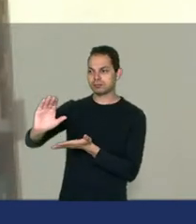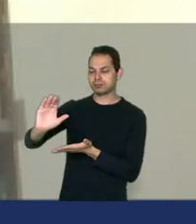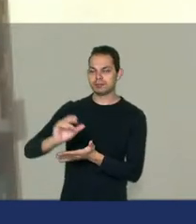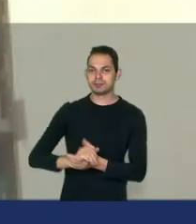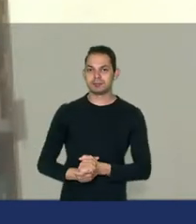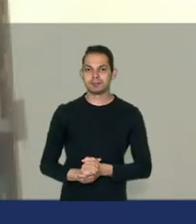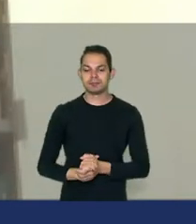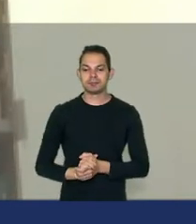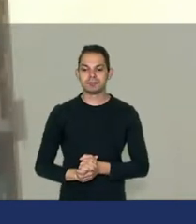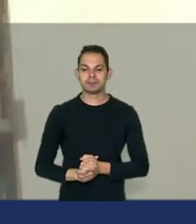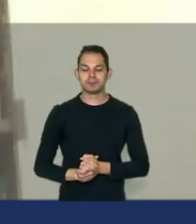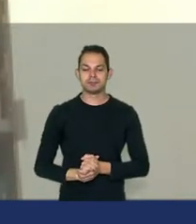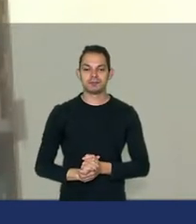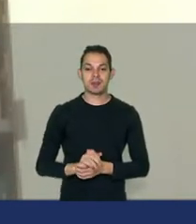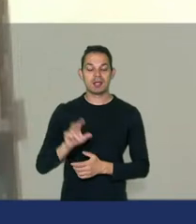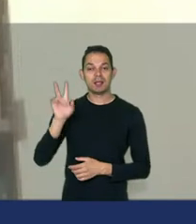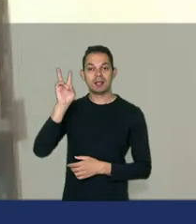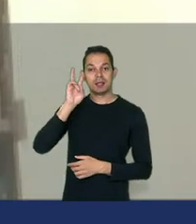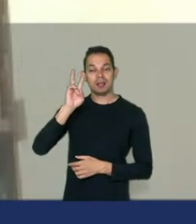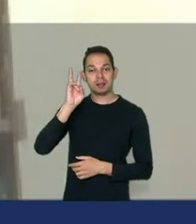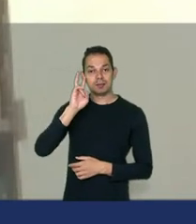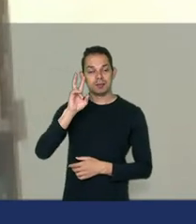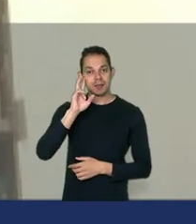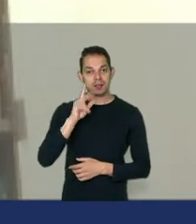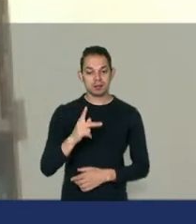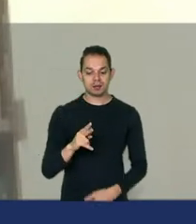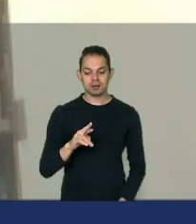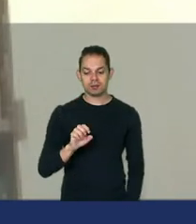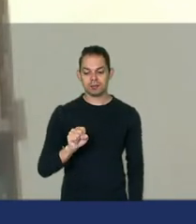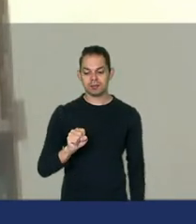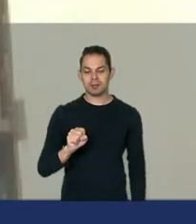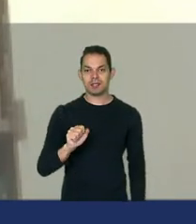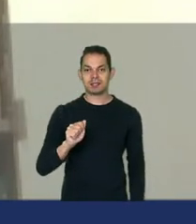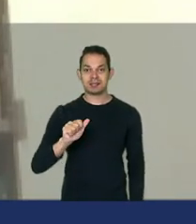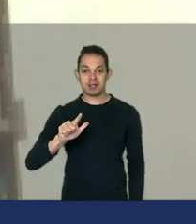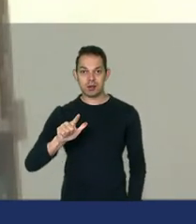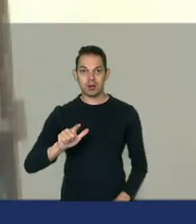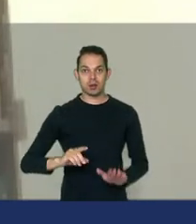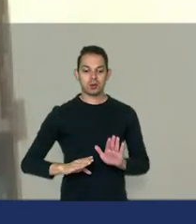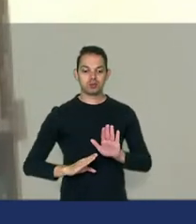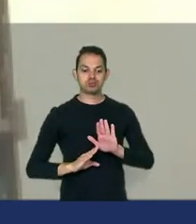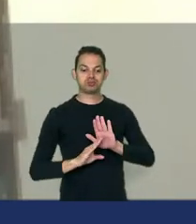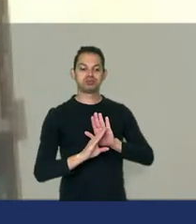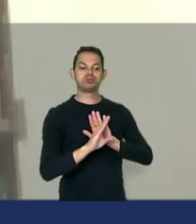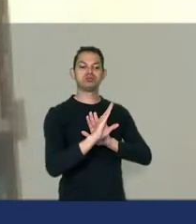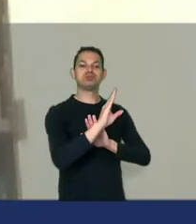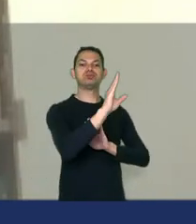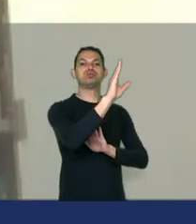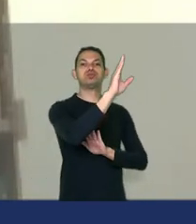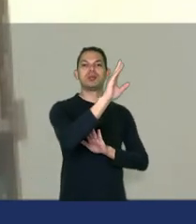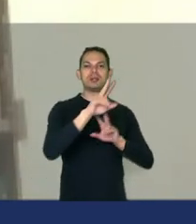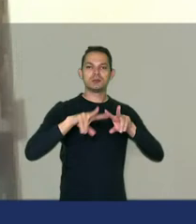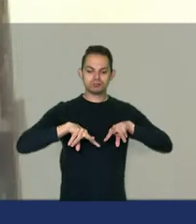SEUS ACIONISTAS. LEMBRANDO QUE A PRODUÇÃO DO PRÉ-SAL AUMENTOU DE FORMA SIGNIFICATIVA E ESSA